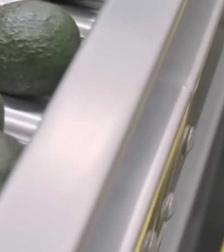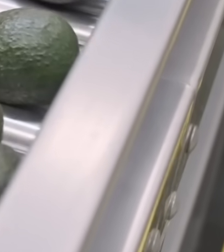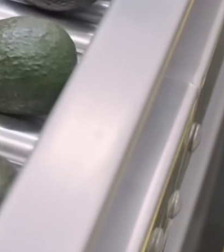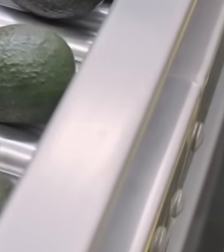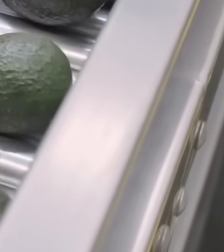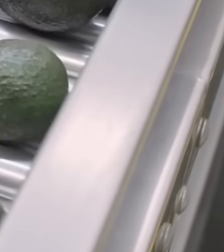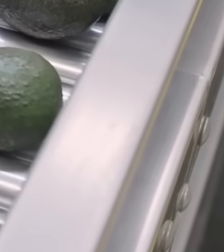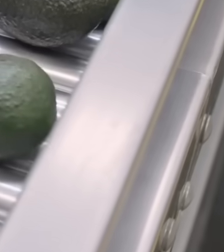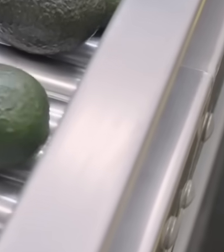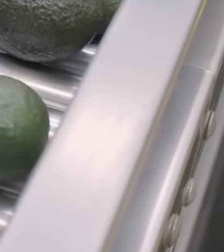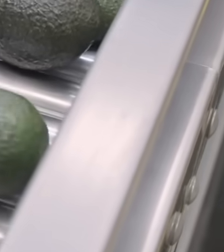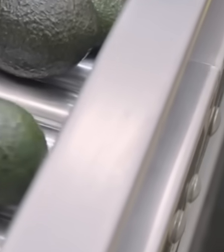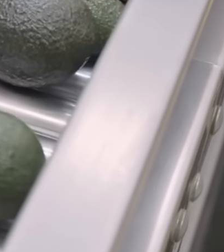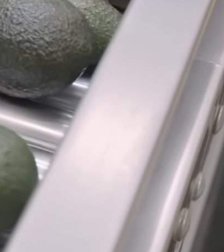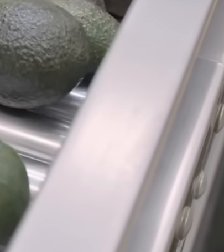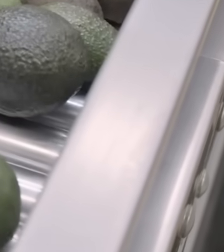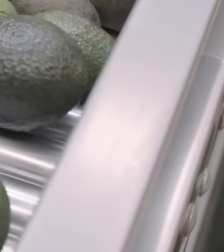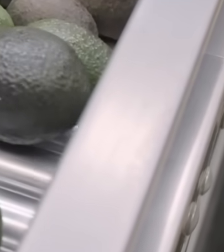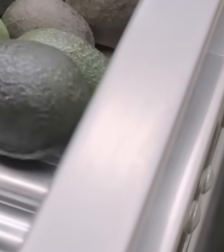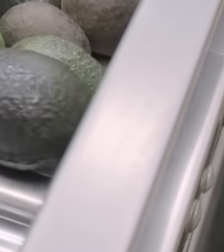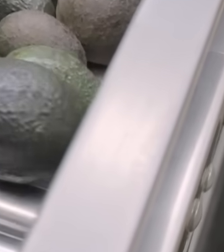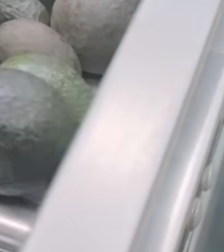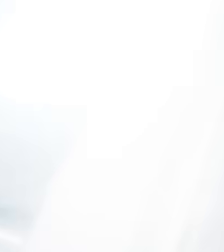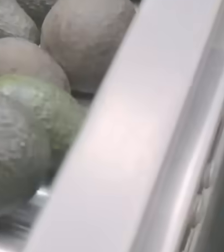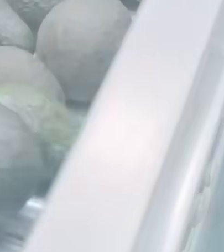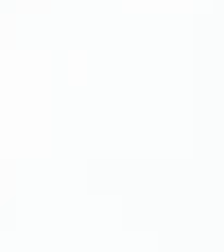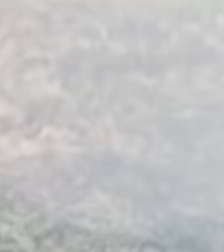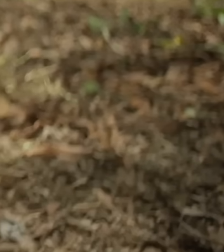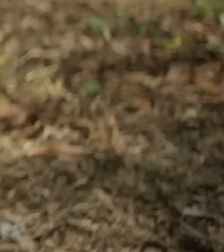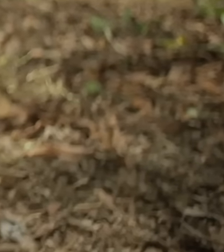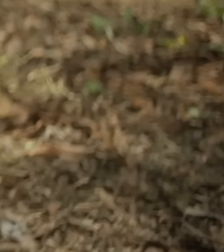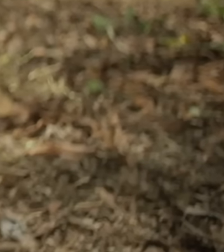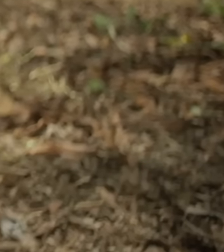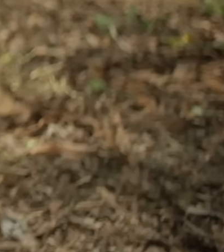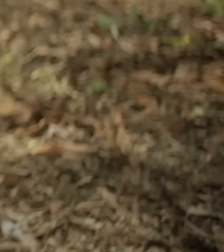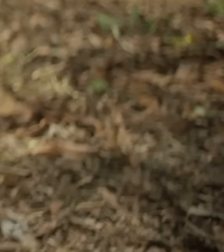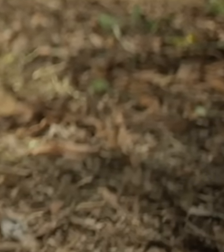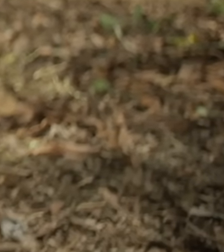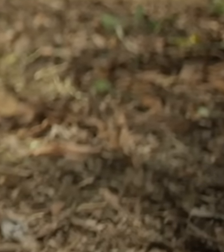establece las medidas que deben aplicar las y los productores mexicanos que deseen exportar,